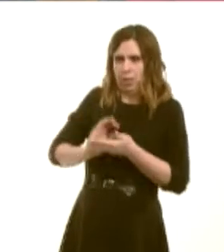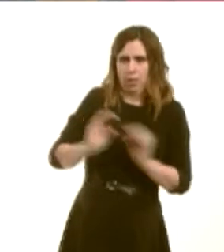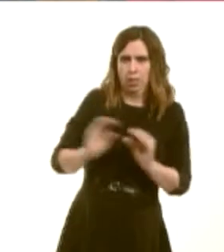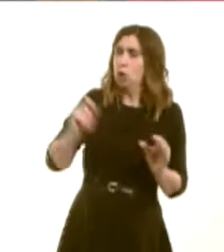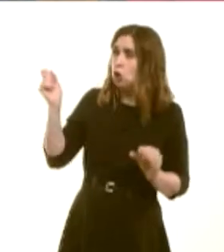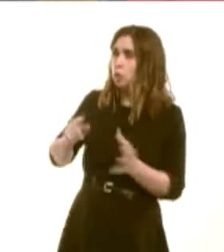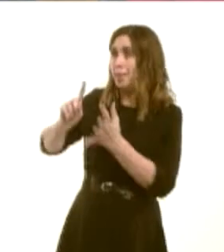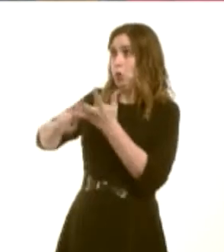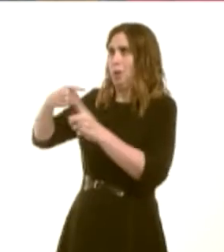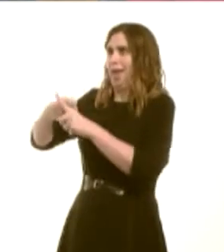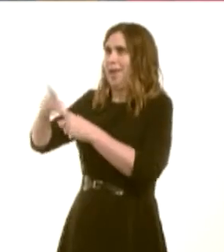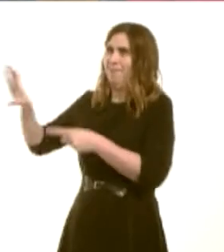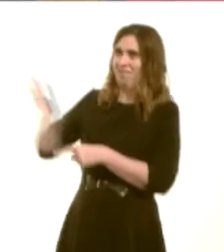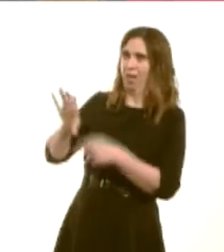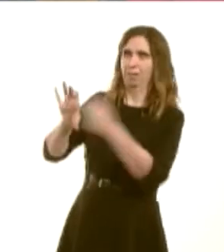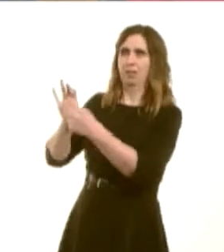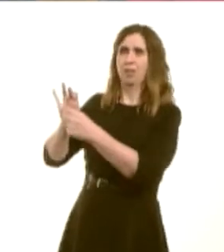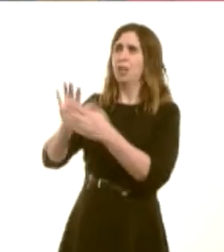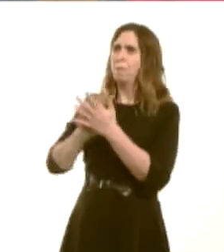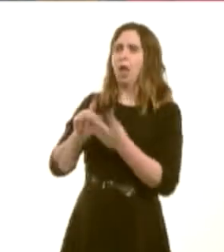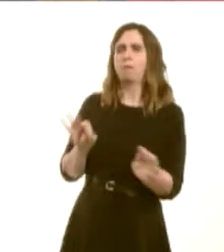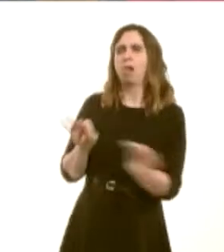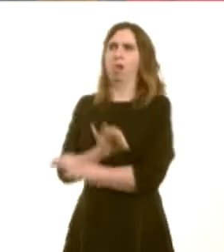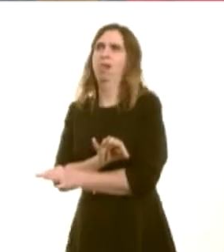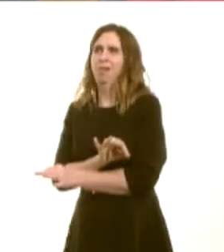sydd wedi digwydd yw bod y Trysorlys wedi sifftoír bai aír ddyletswydd iír Alban,